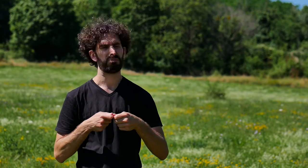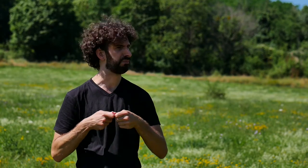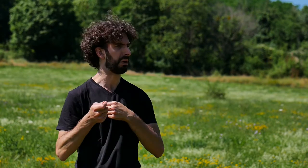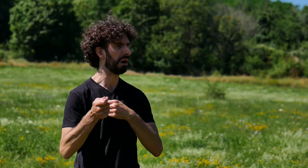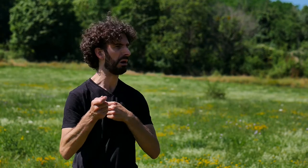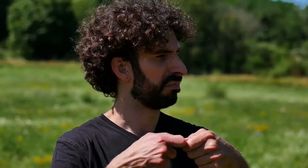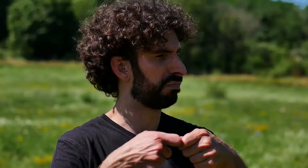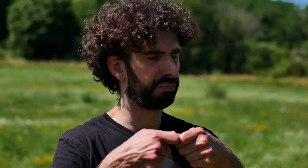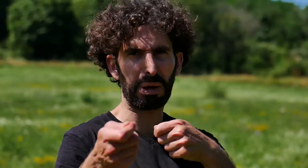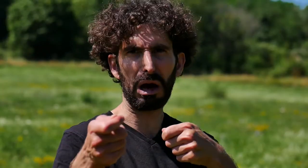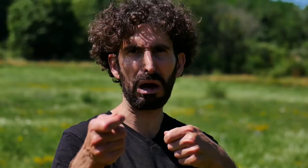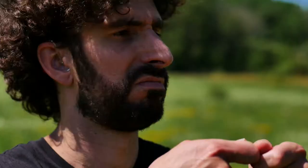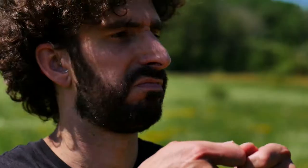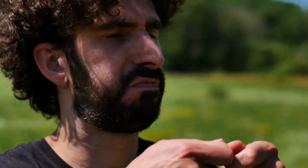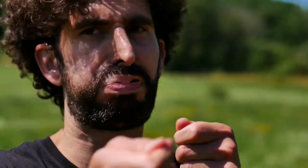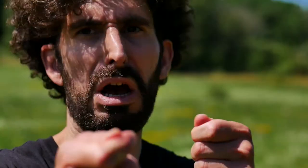Ca ne va pas.